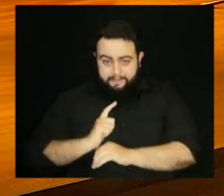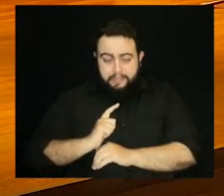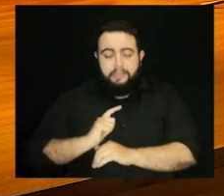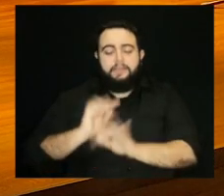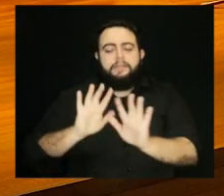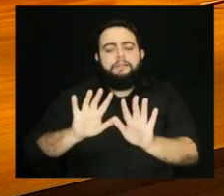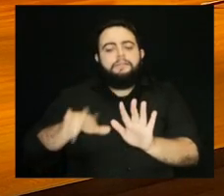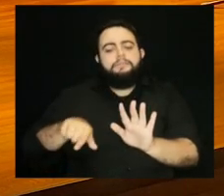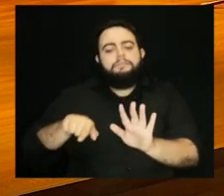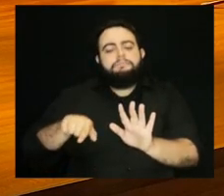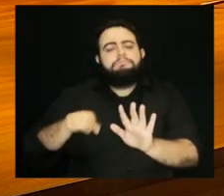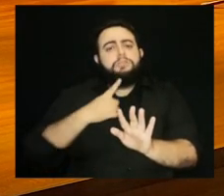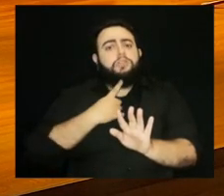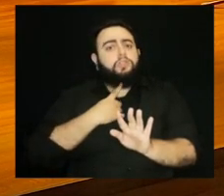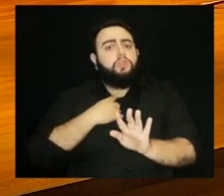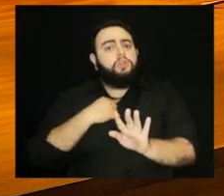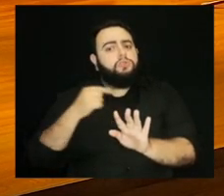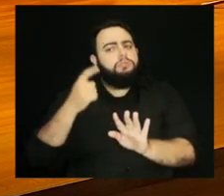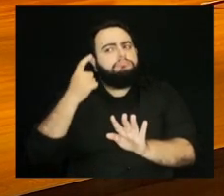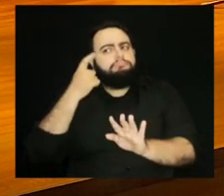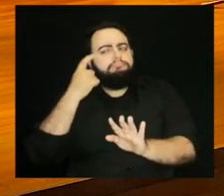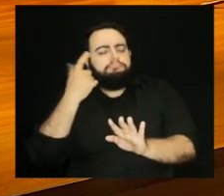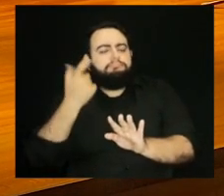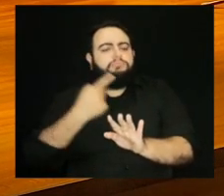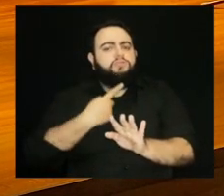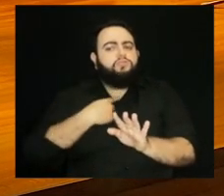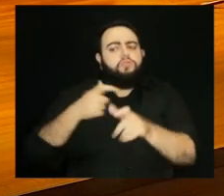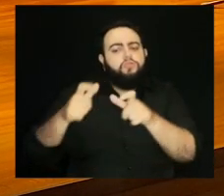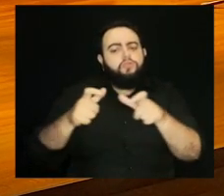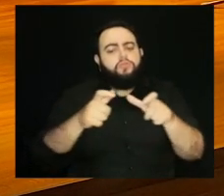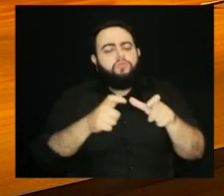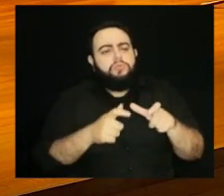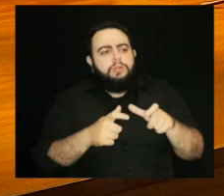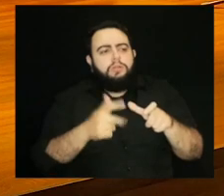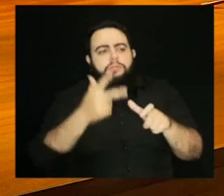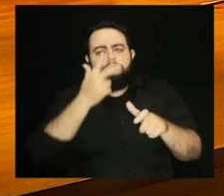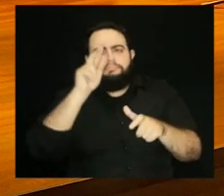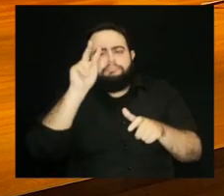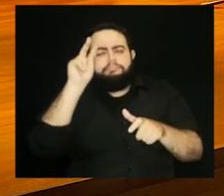só que ele gostou da ideia, gostou do lugar, gostou do pessoal e resolveu virar a casaca e passou